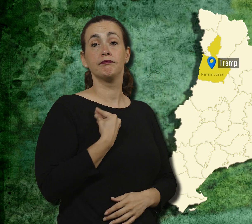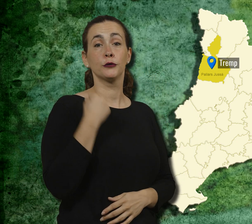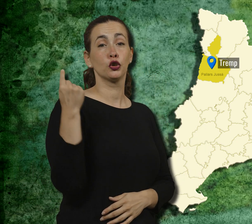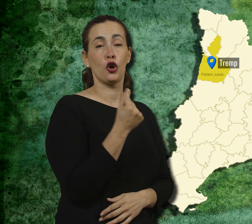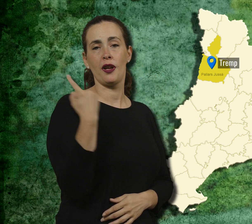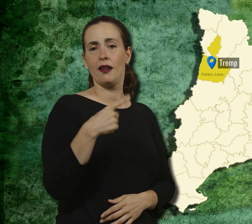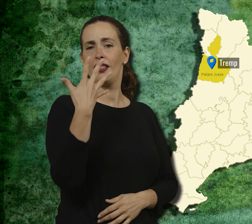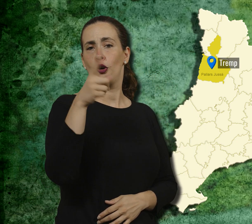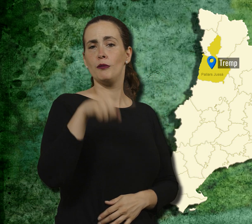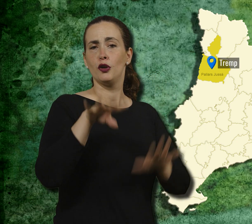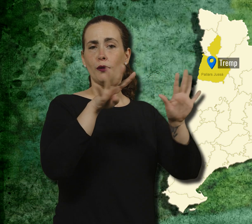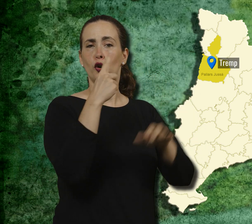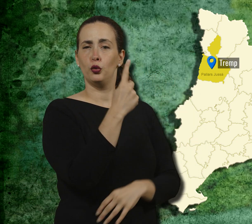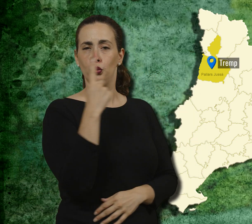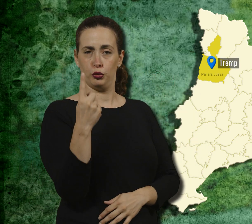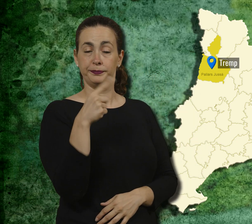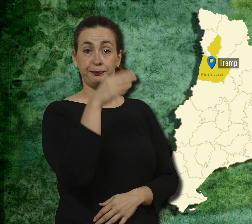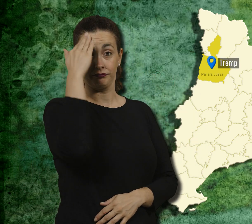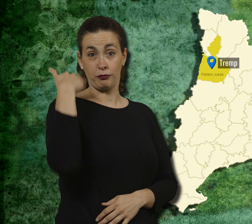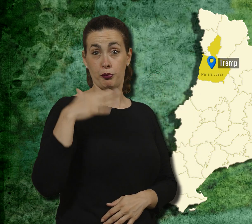Població: 5.911 habitants.